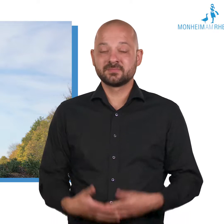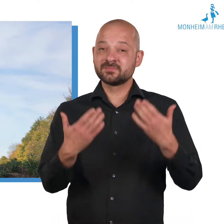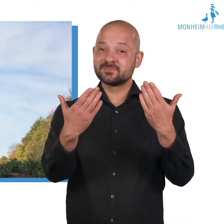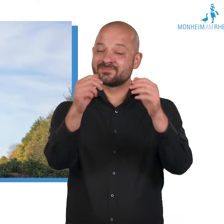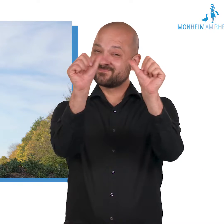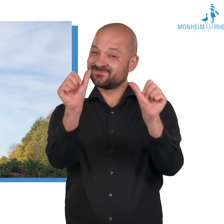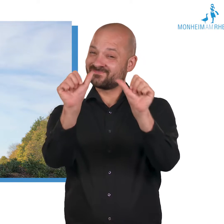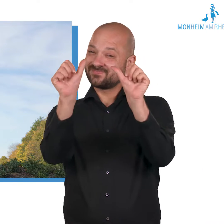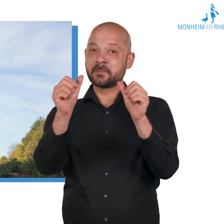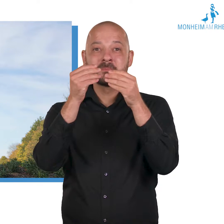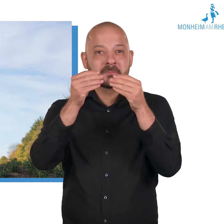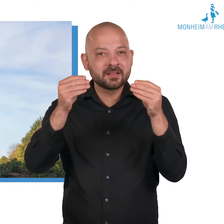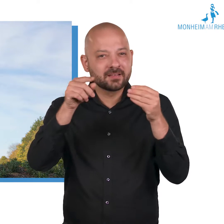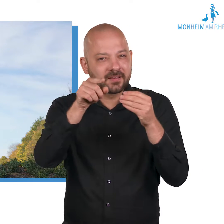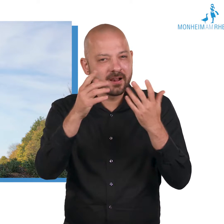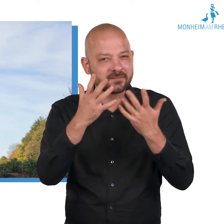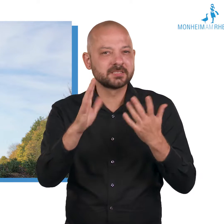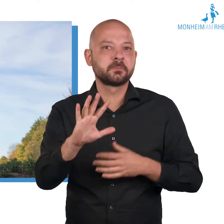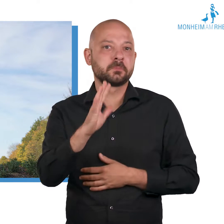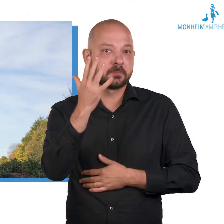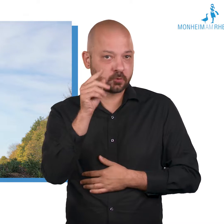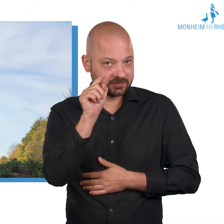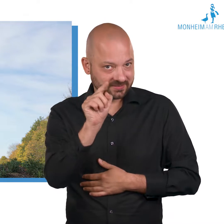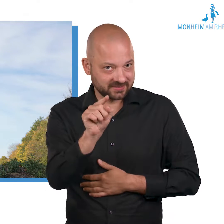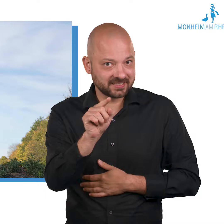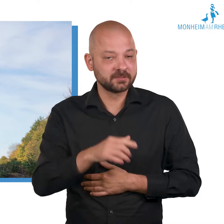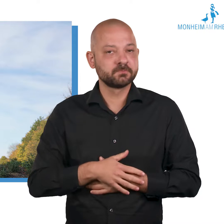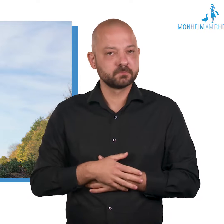Material: Bronze